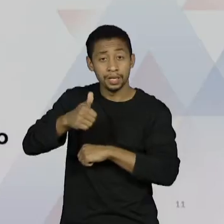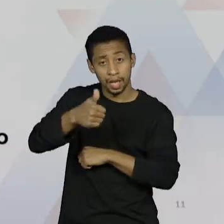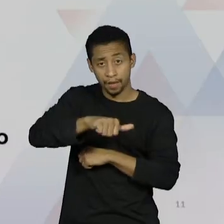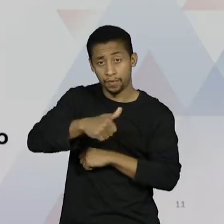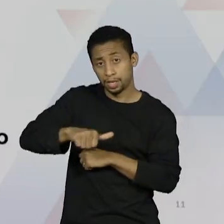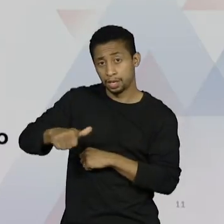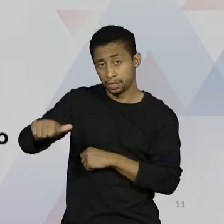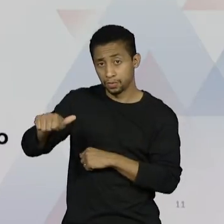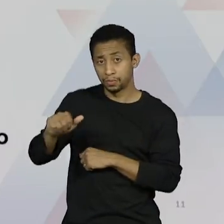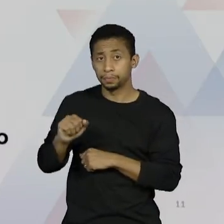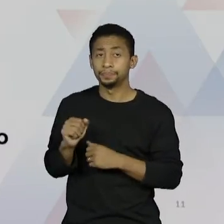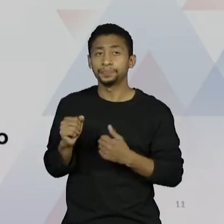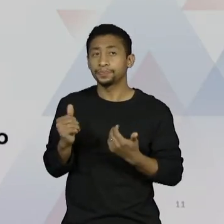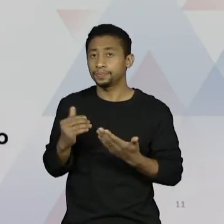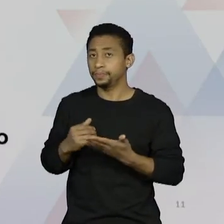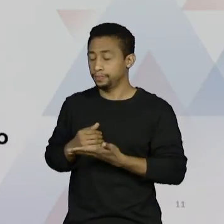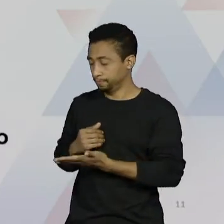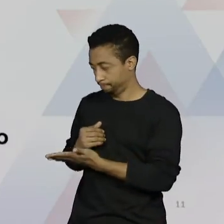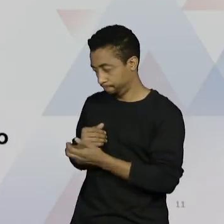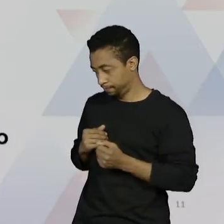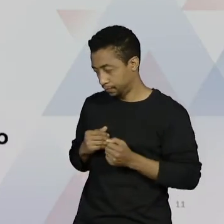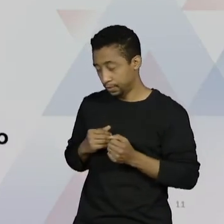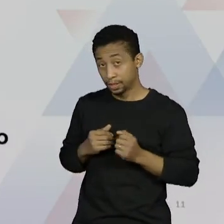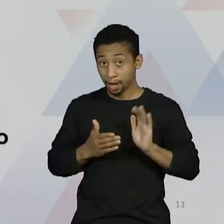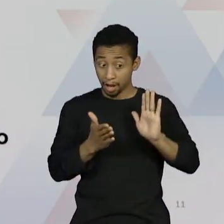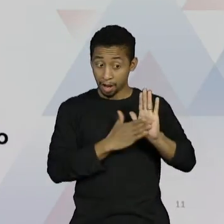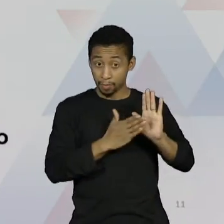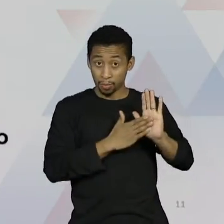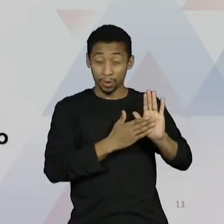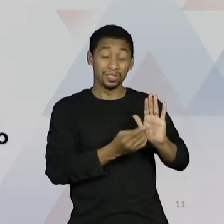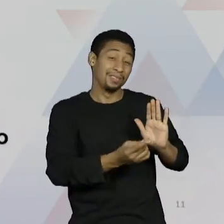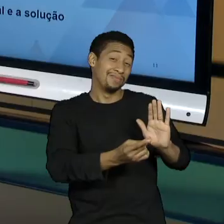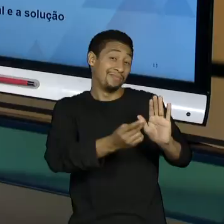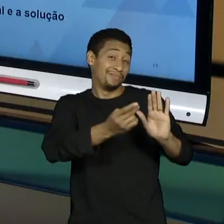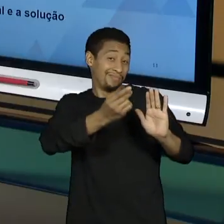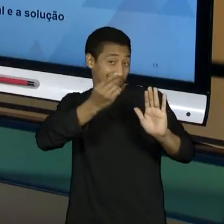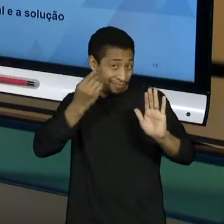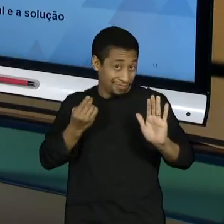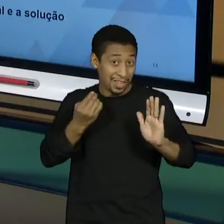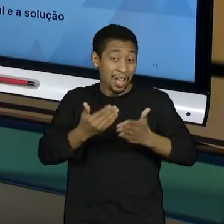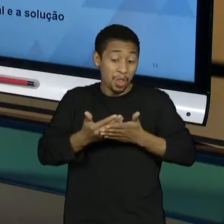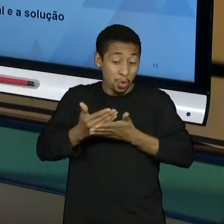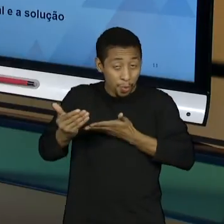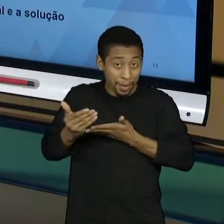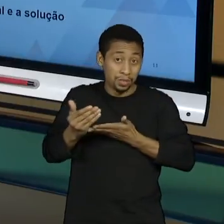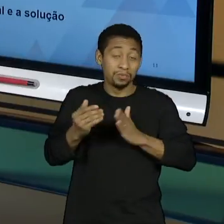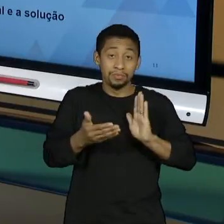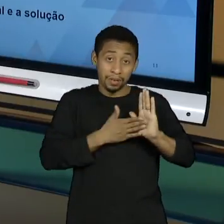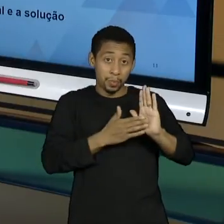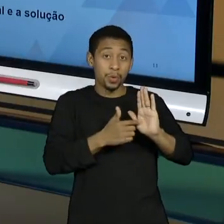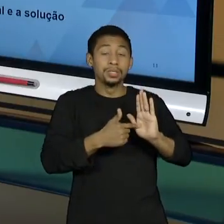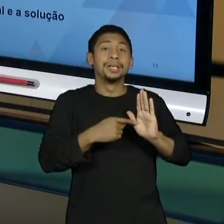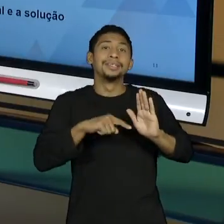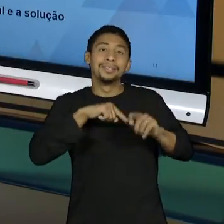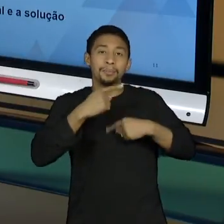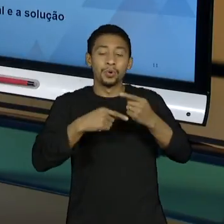"QUAL A RELAÇÃO ENTRE A PROPOSTA INICIAL E A SOLUÇÃO FINAL?", ESSE DAQUI É ÓTIMO. DIFÍCIL DE FAZER, MUITAS VEZES, NÉ? MAS O QUE VOCÊ TINHA